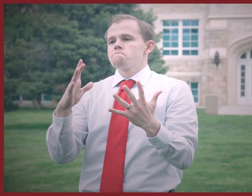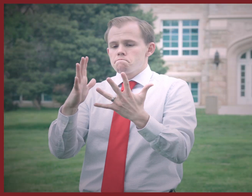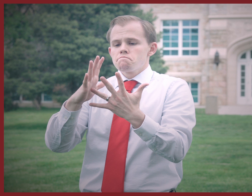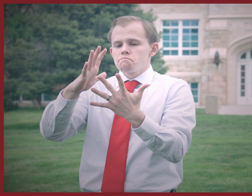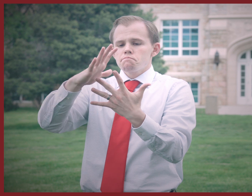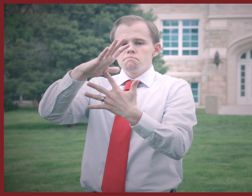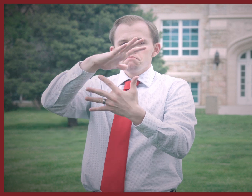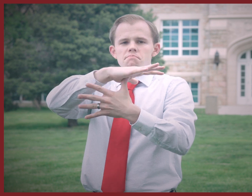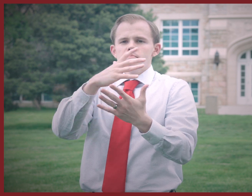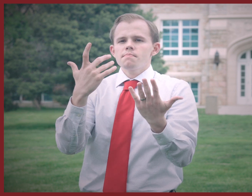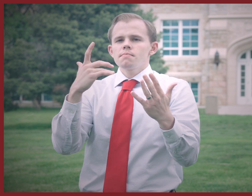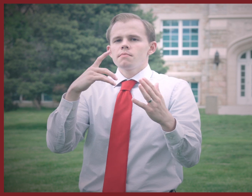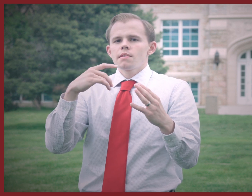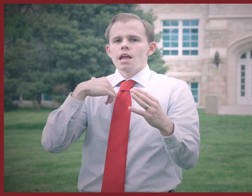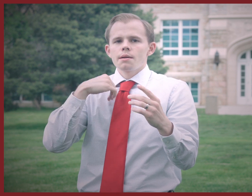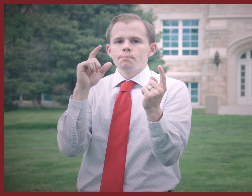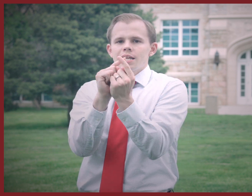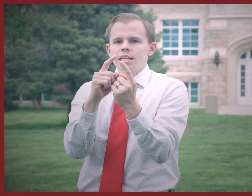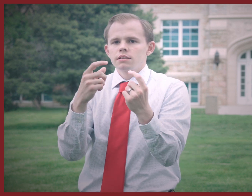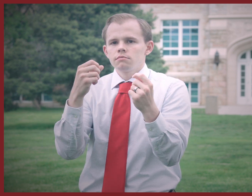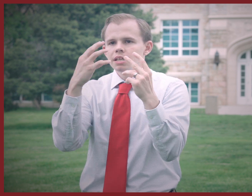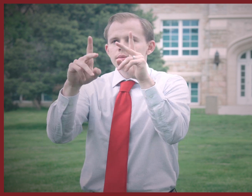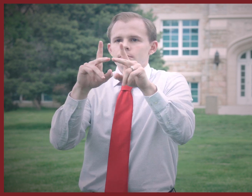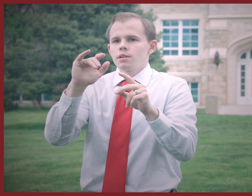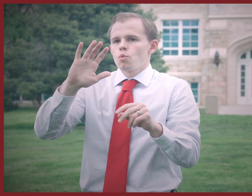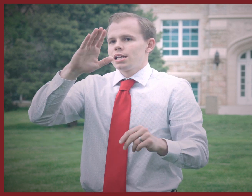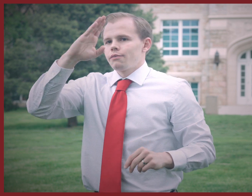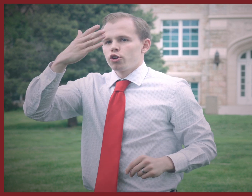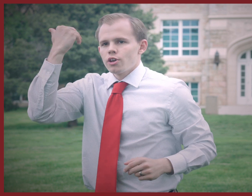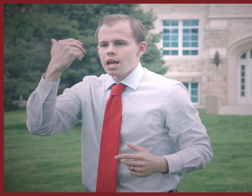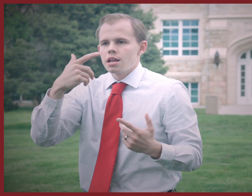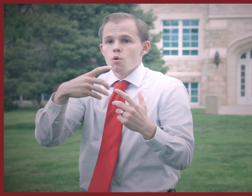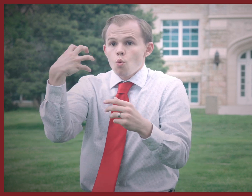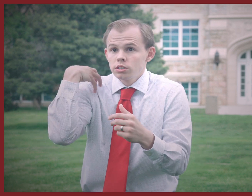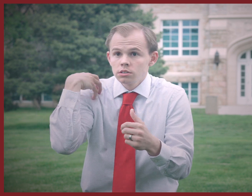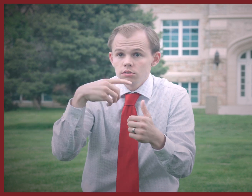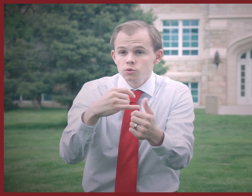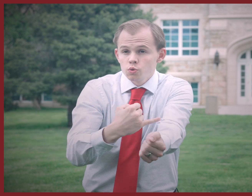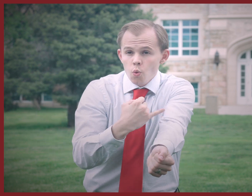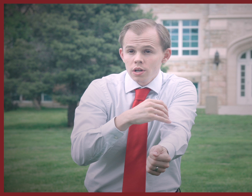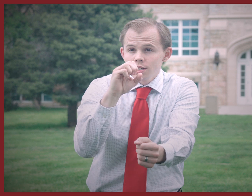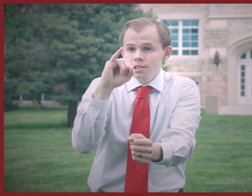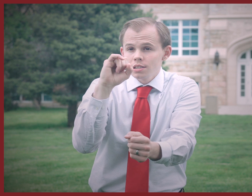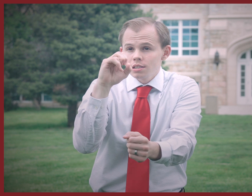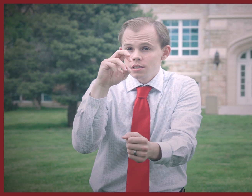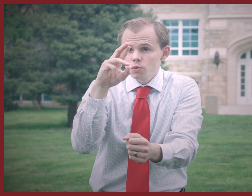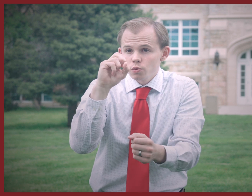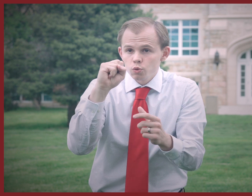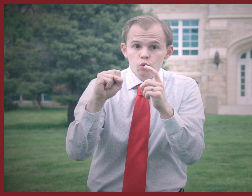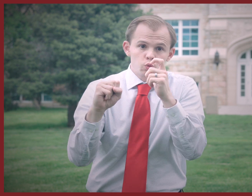Durante mis años de secundaria, conocí a mucha gente que nunca olvidaré. Una persona fue el entrenador Joe Sisneros,